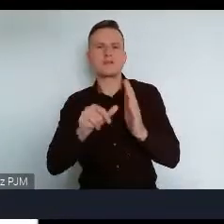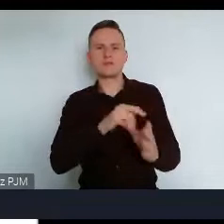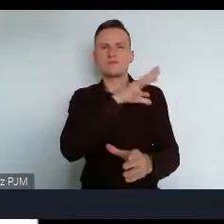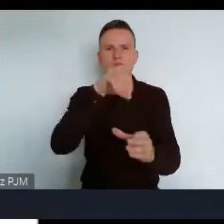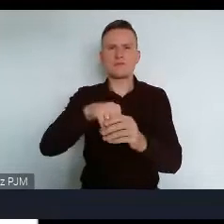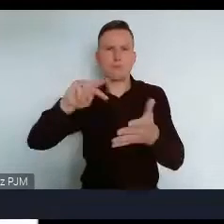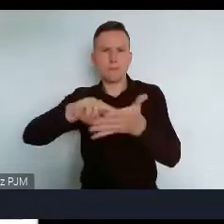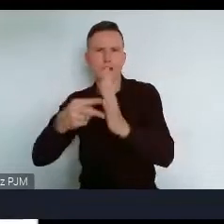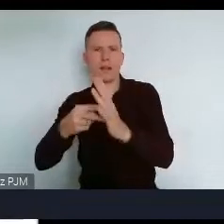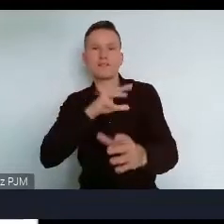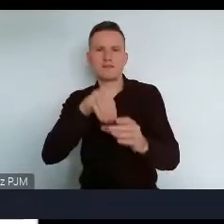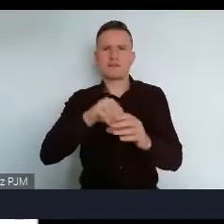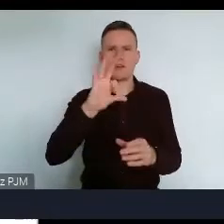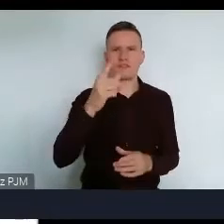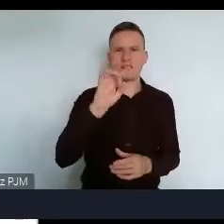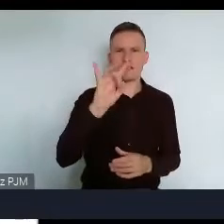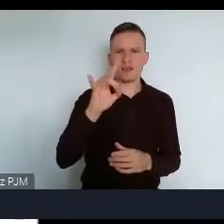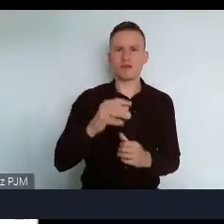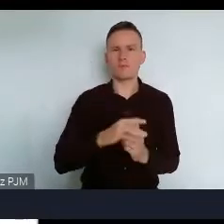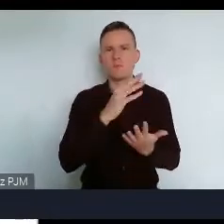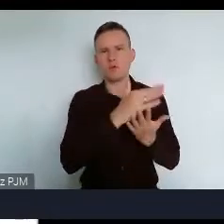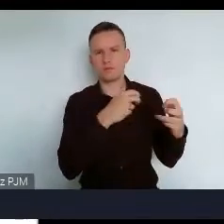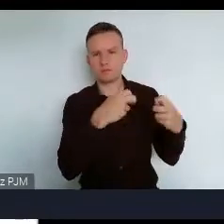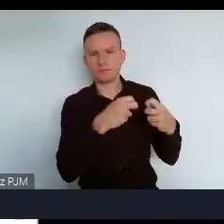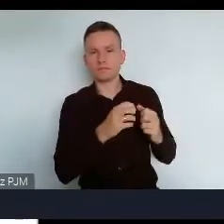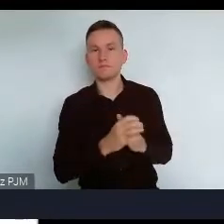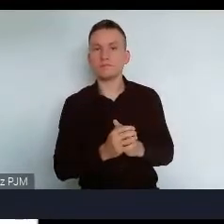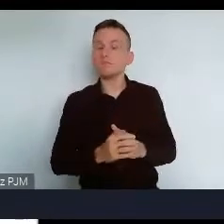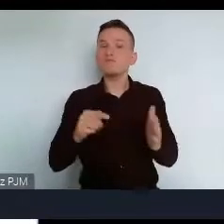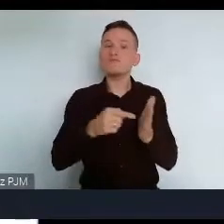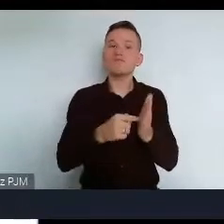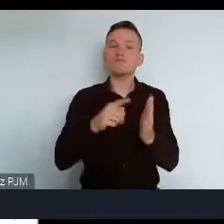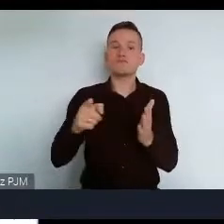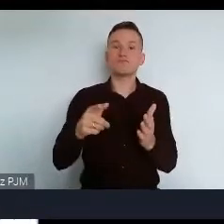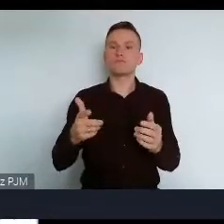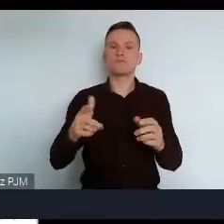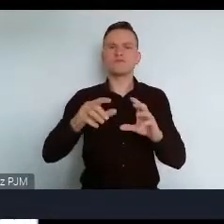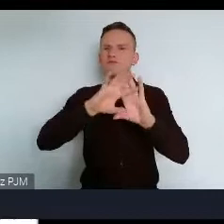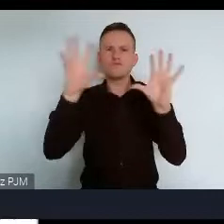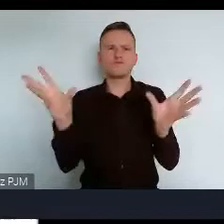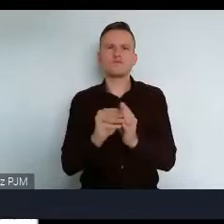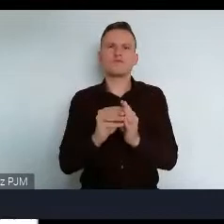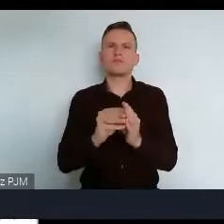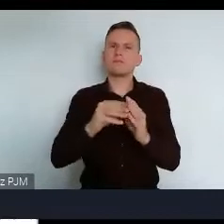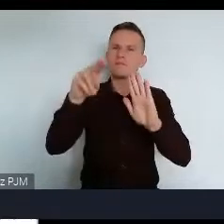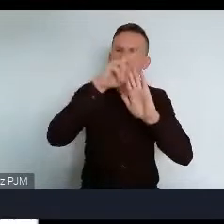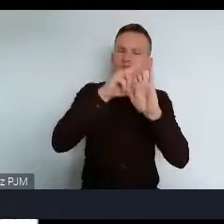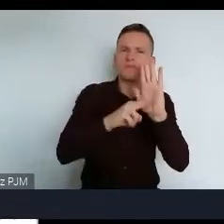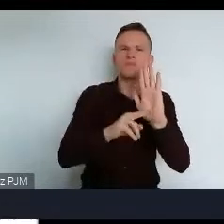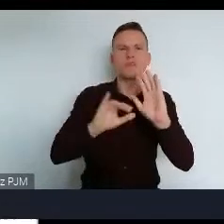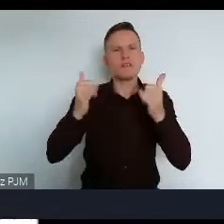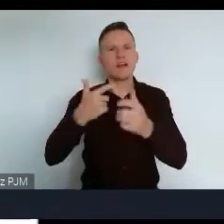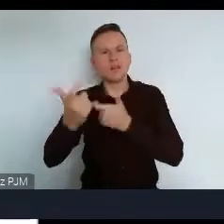który stanowi ogólne ramy dla wszystkich polityk, wskaźników, i projektów strategicznych instytucji.